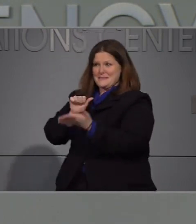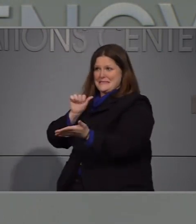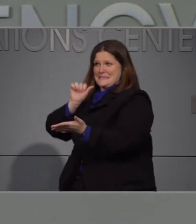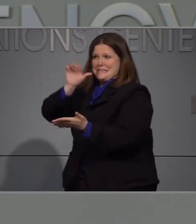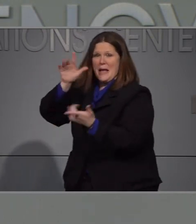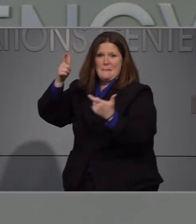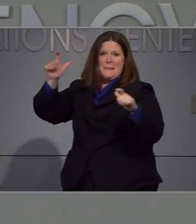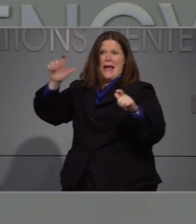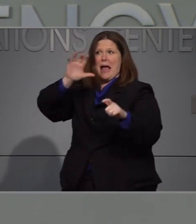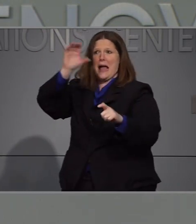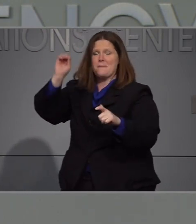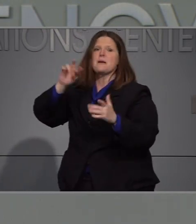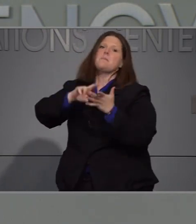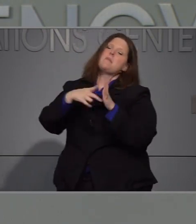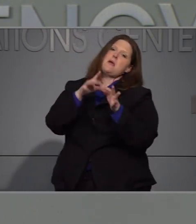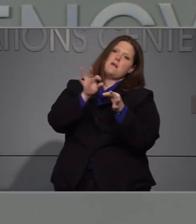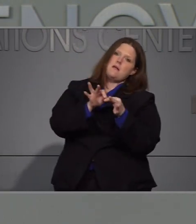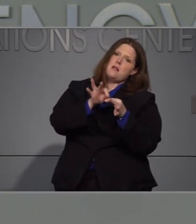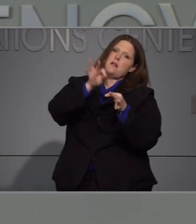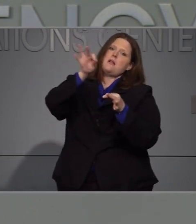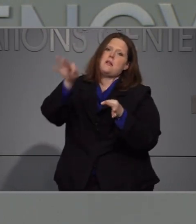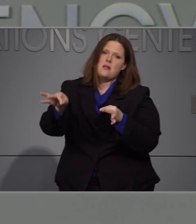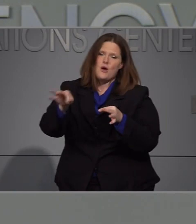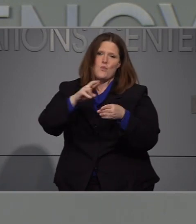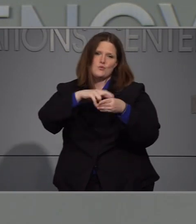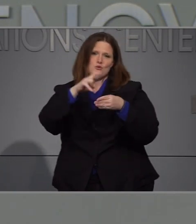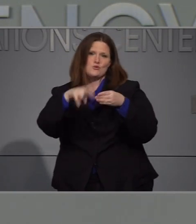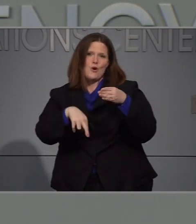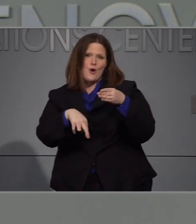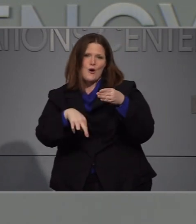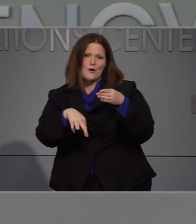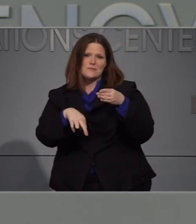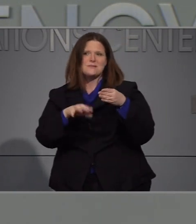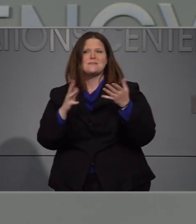los laboratorios comerciales más grandes, y entonces se que se retrase que todo mundo